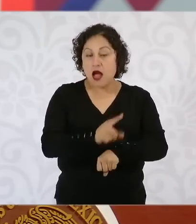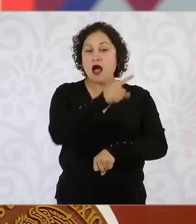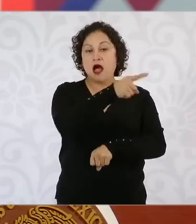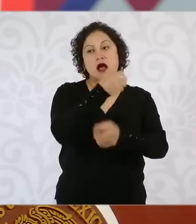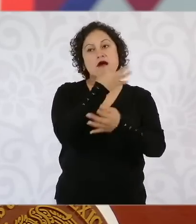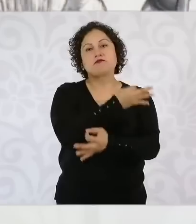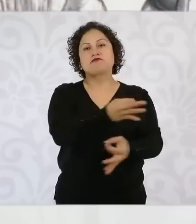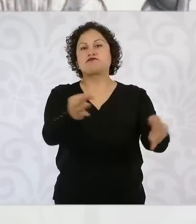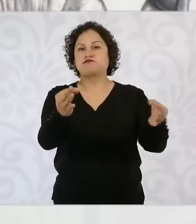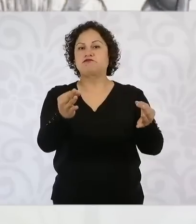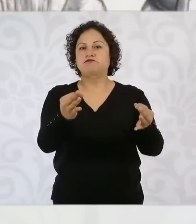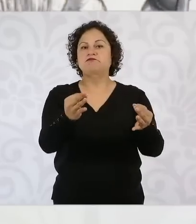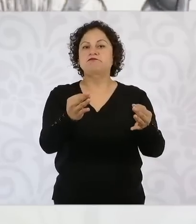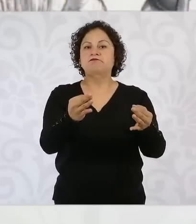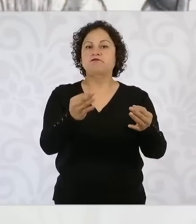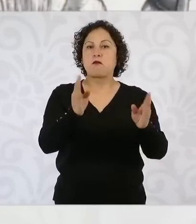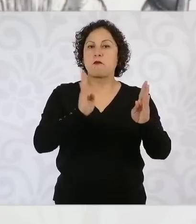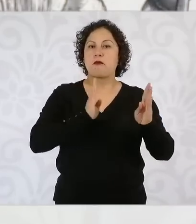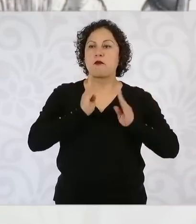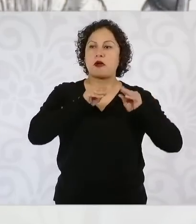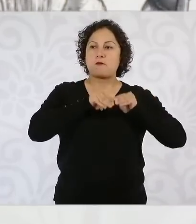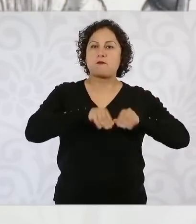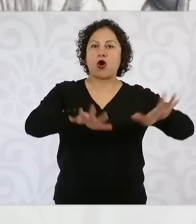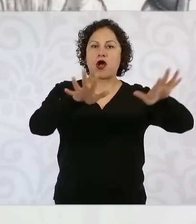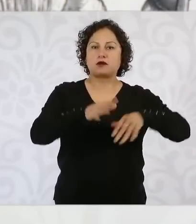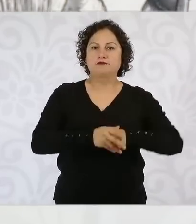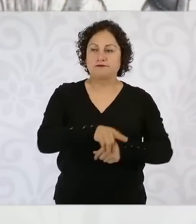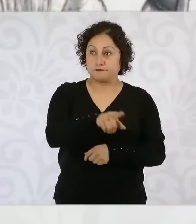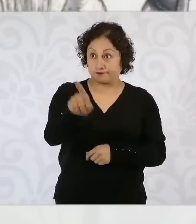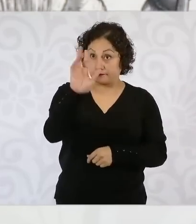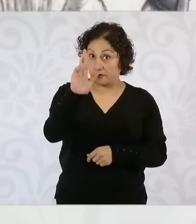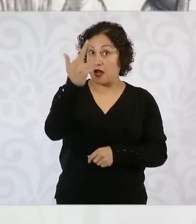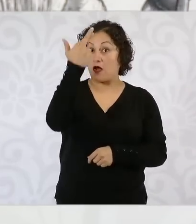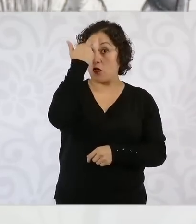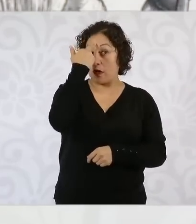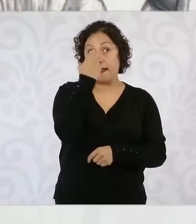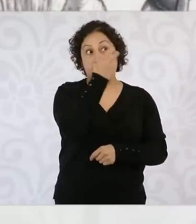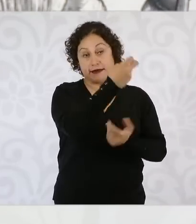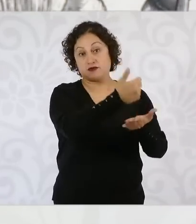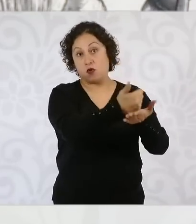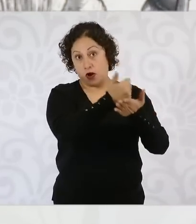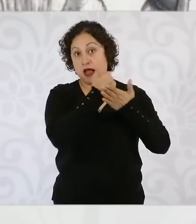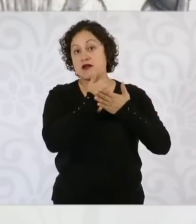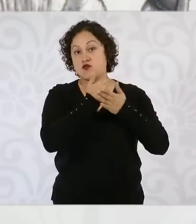a evitar el tráfico de drogas pero también a la seguridad en la frontera en algún momento